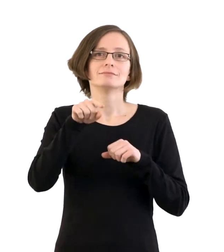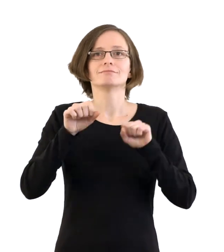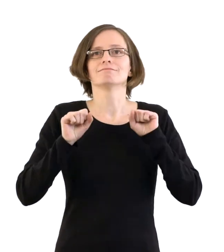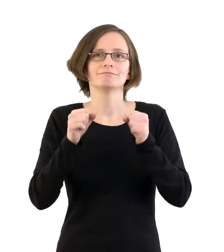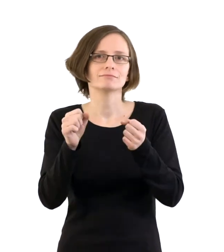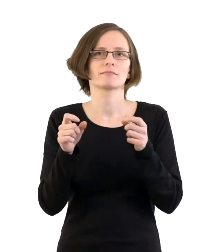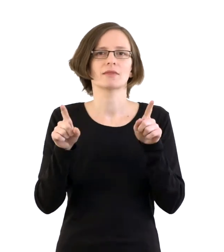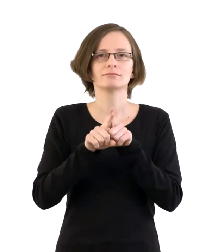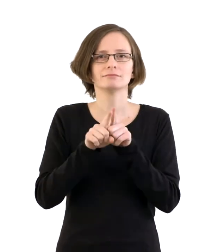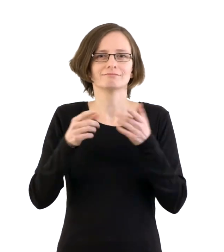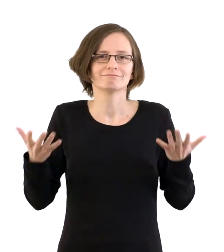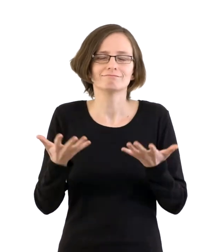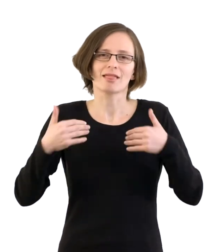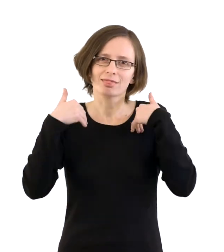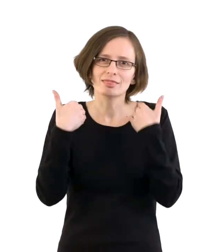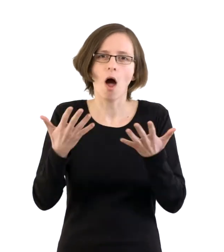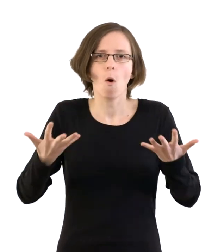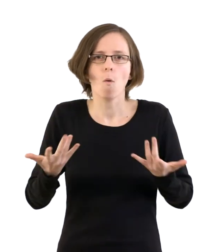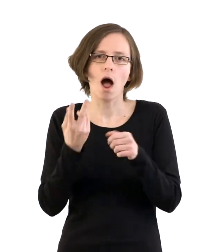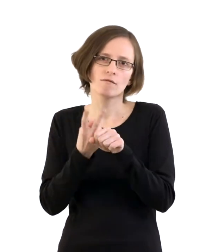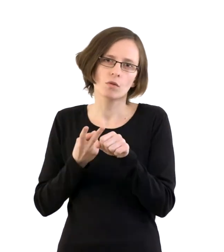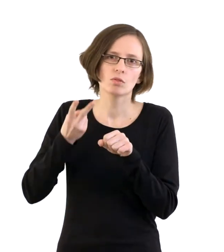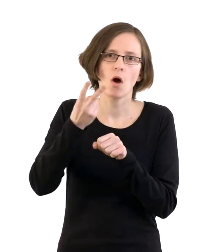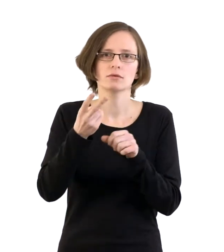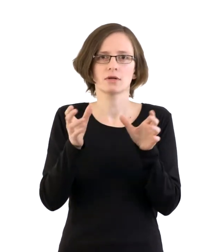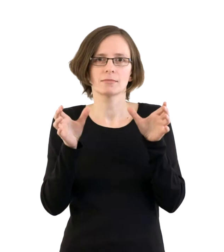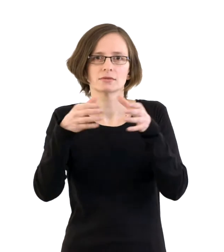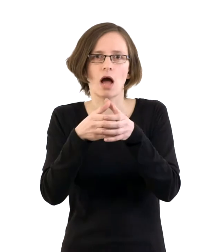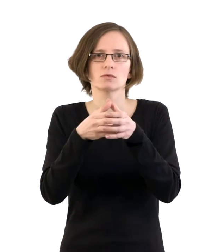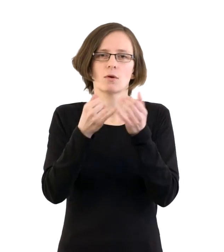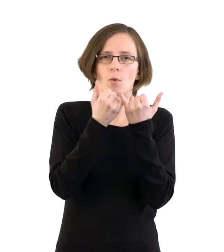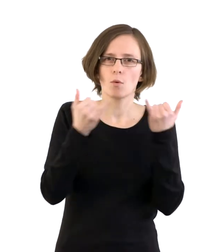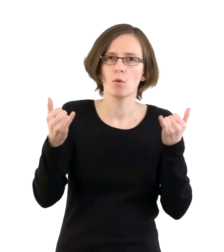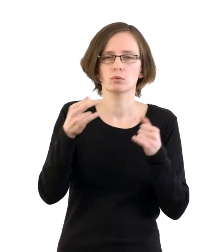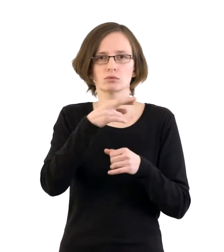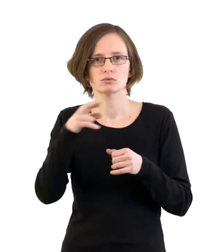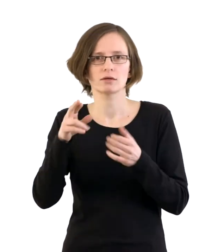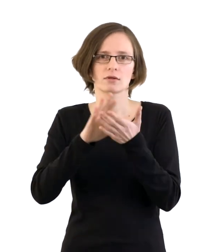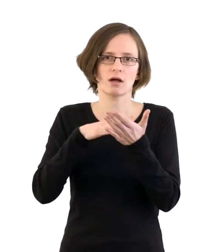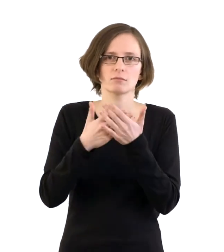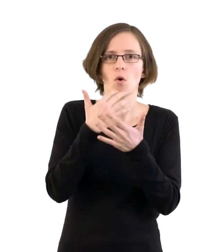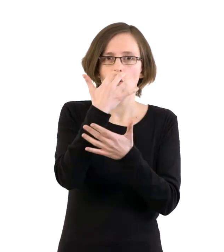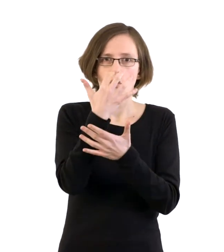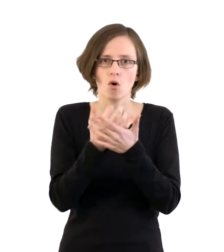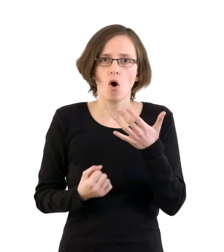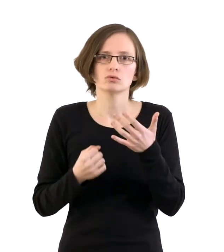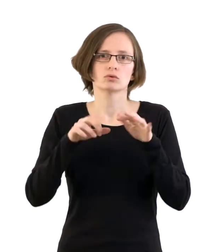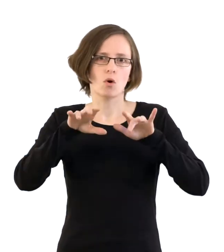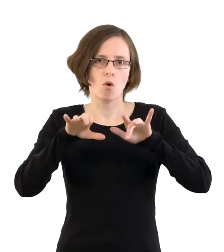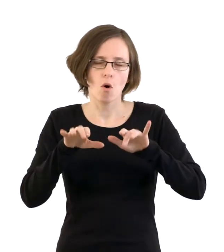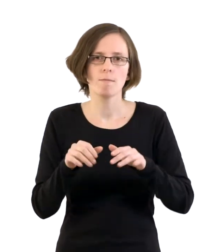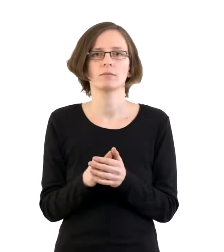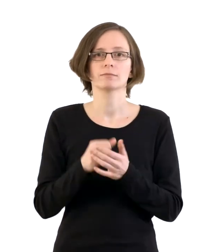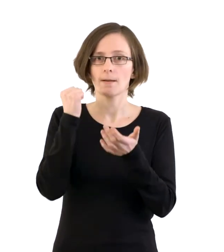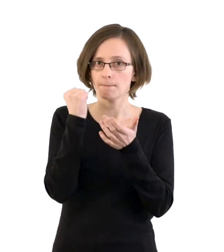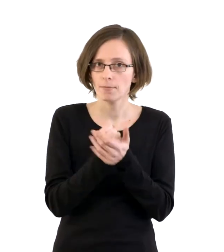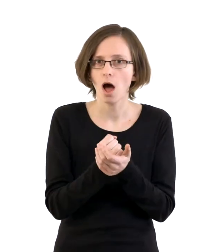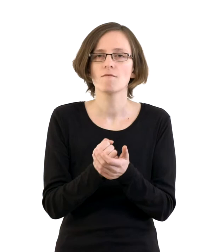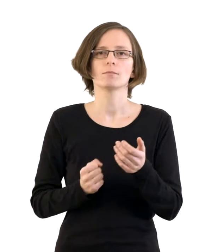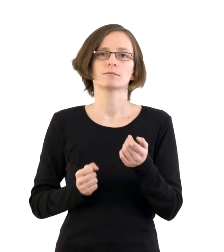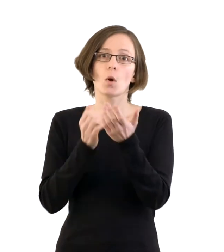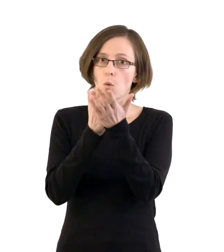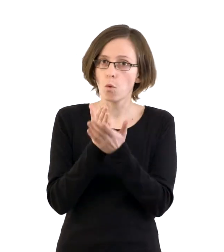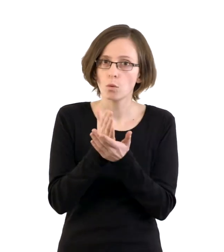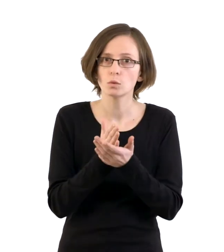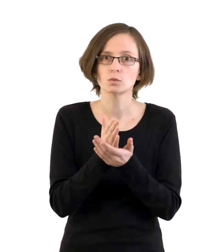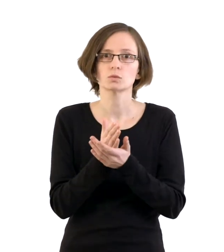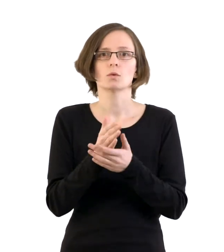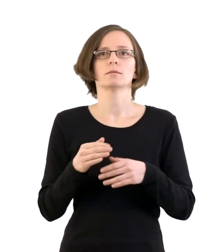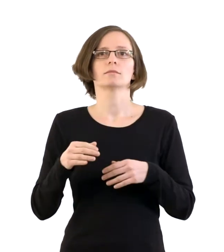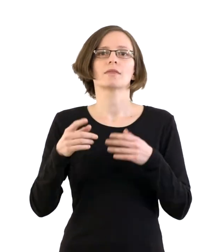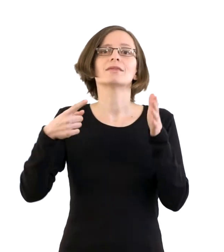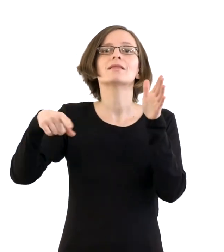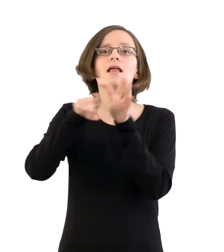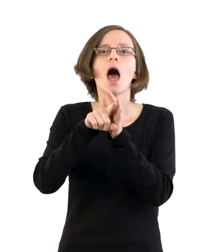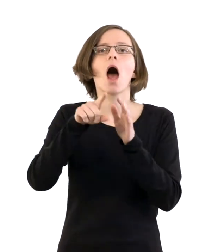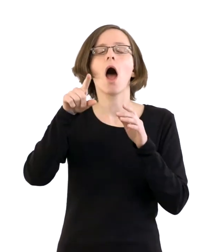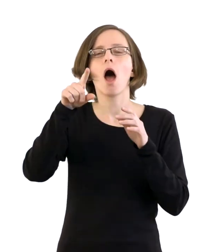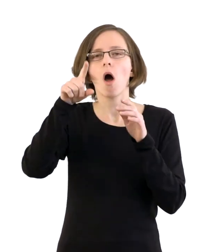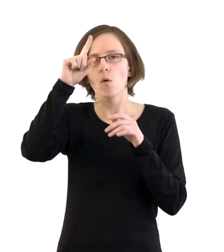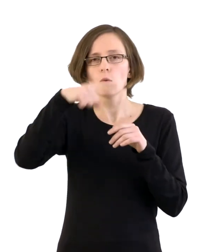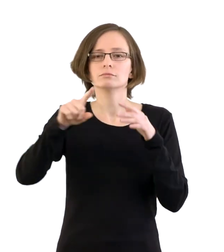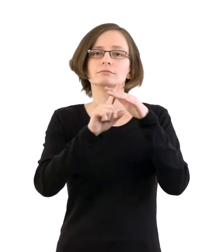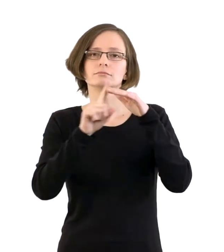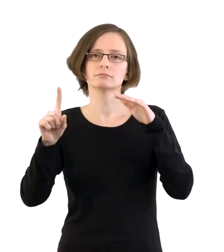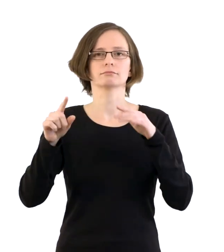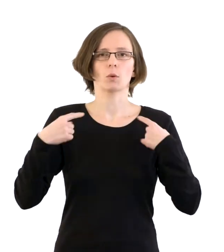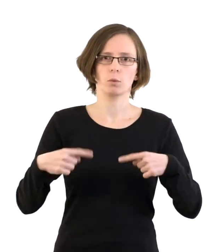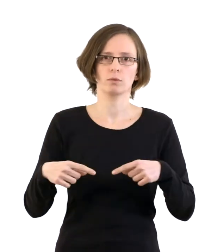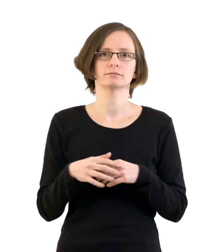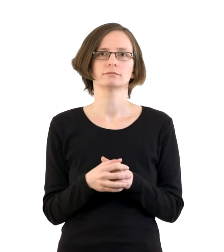Działania te dają łatwy dostęp do wszelkich zasobów (np. dostęp do komputera), praw, dóbr i usług dla osób wykluczonych.